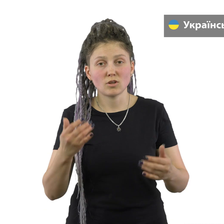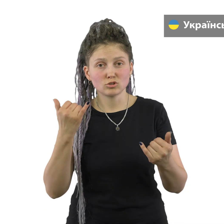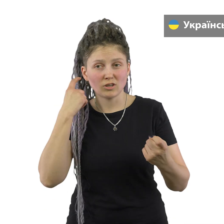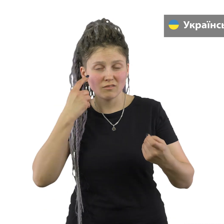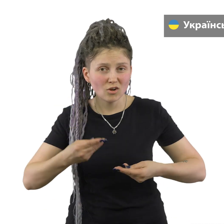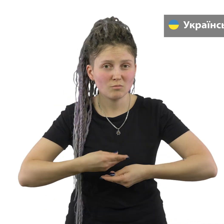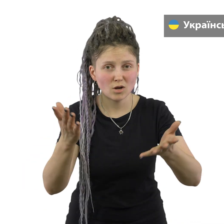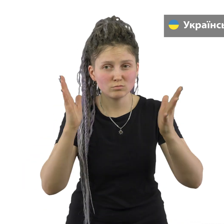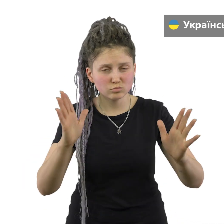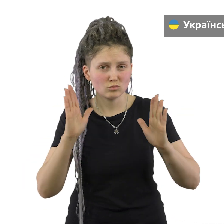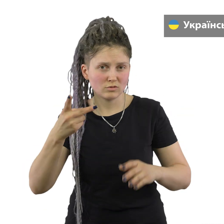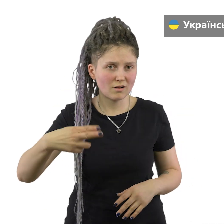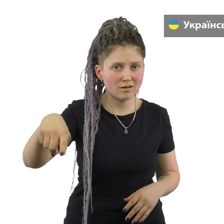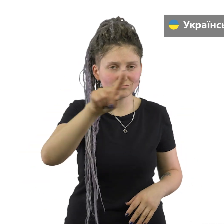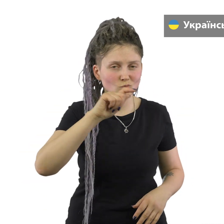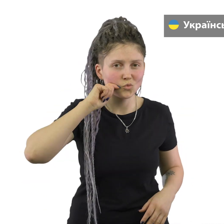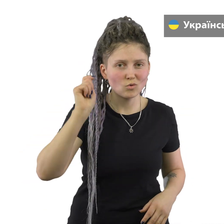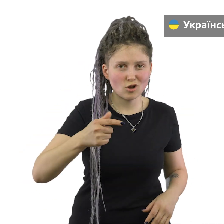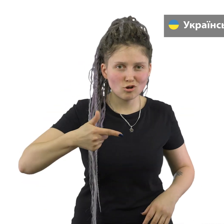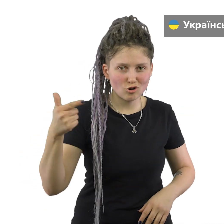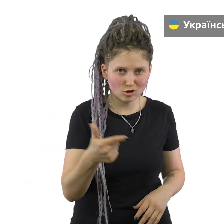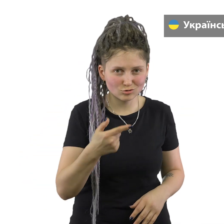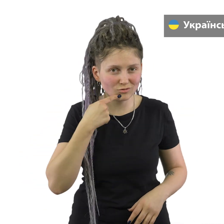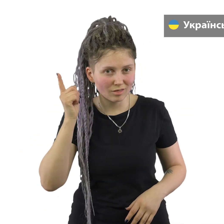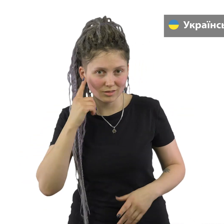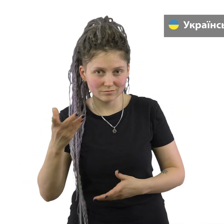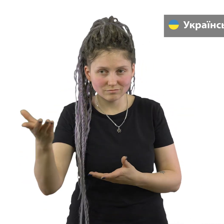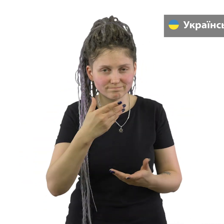Глухі громадяни України,